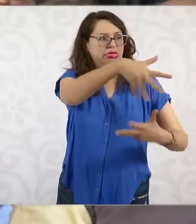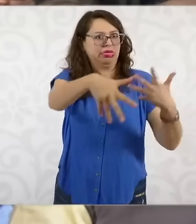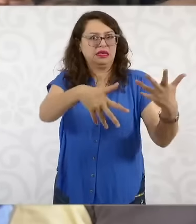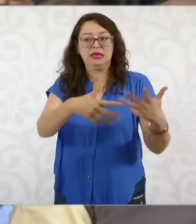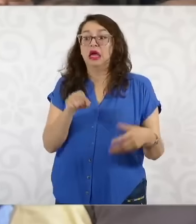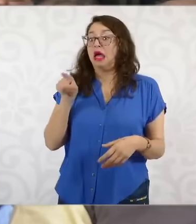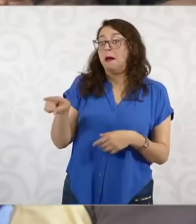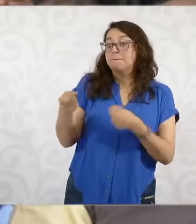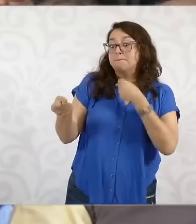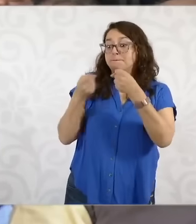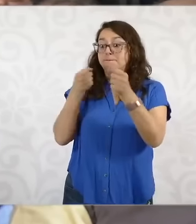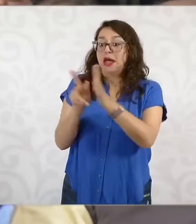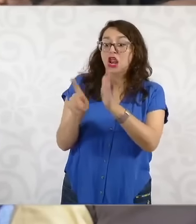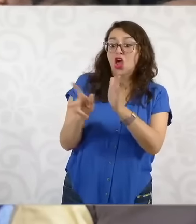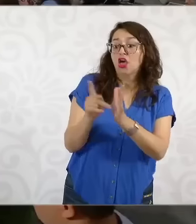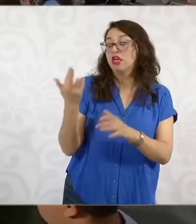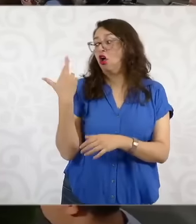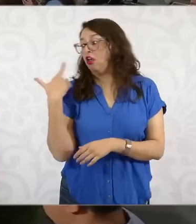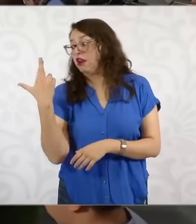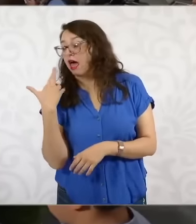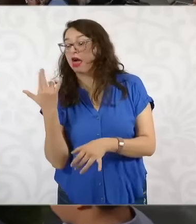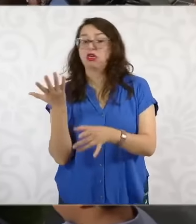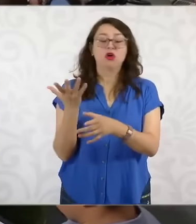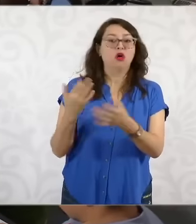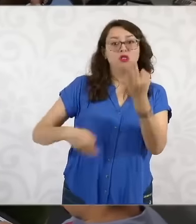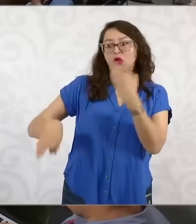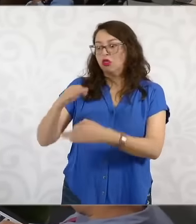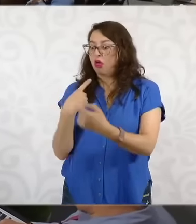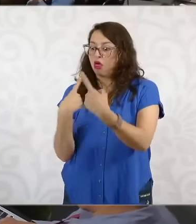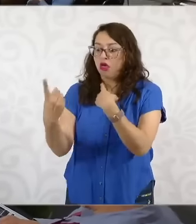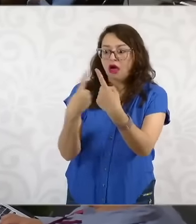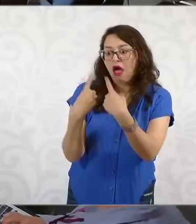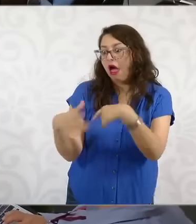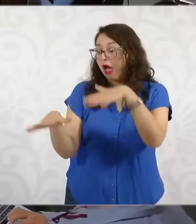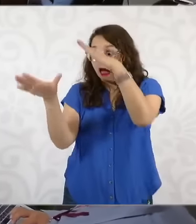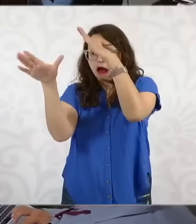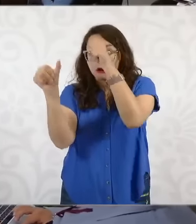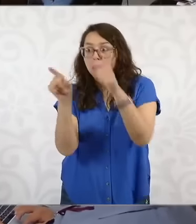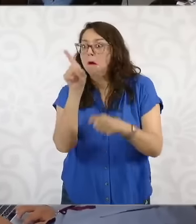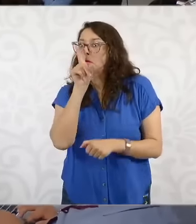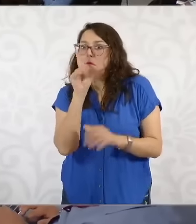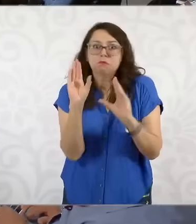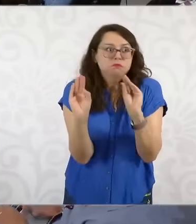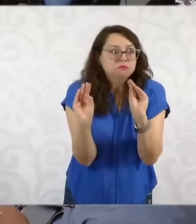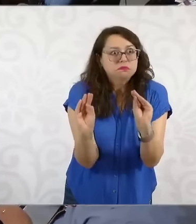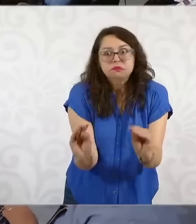que ahora señalan que Morena es un narcopartido y que lo deberían de estigmatizar como un grupo